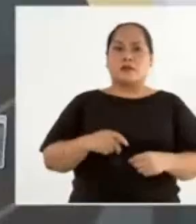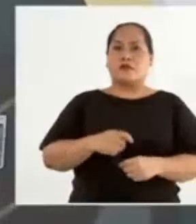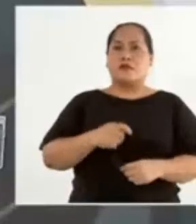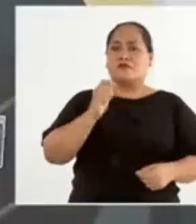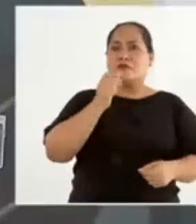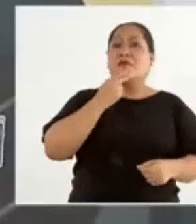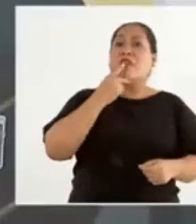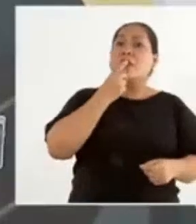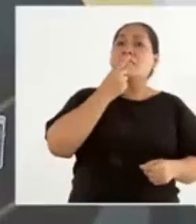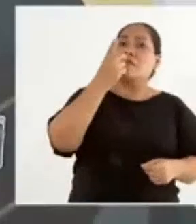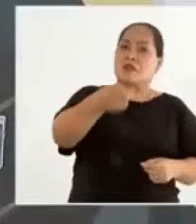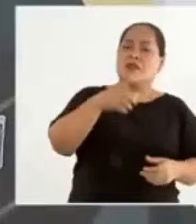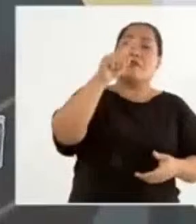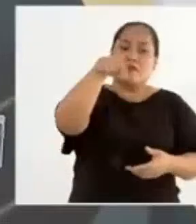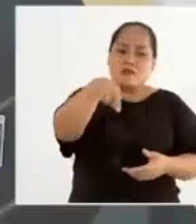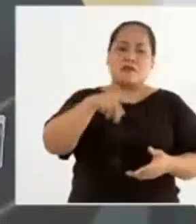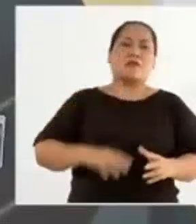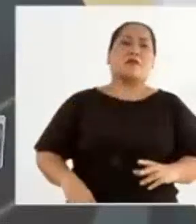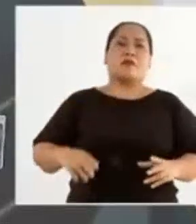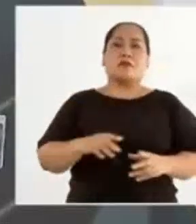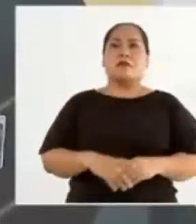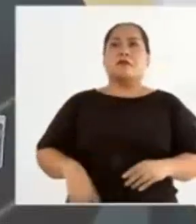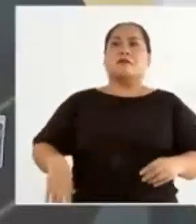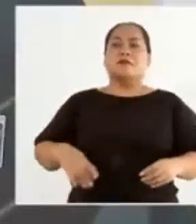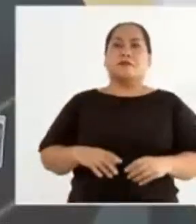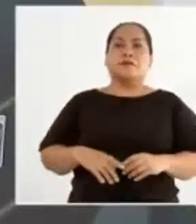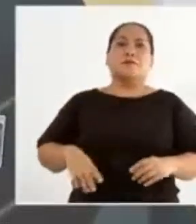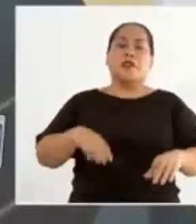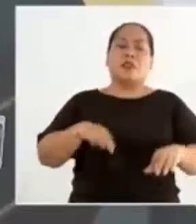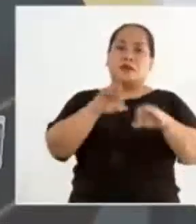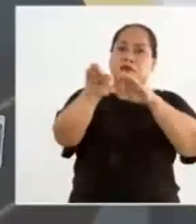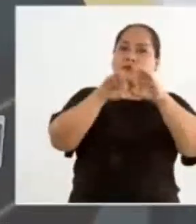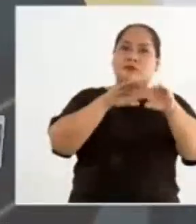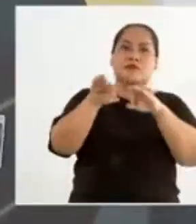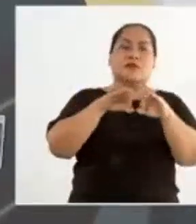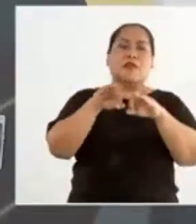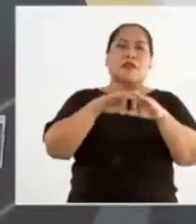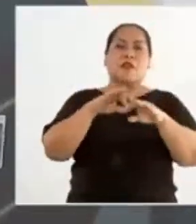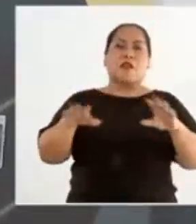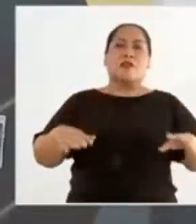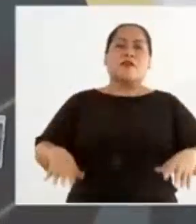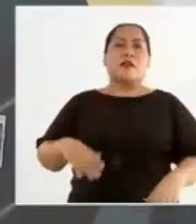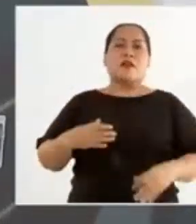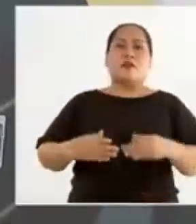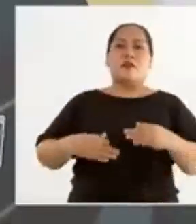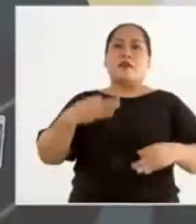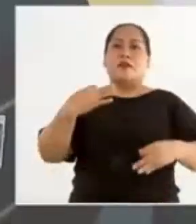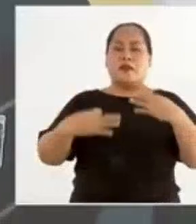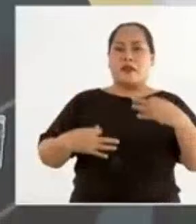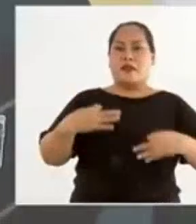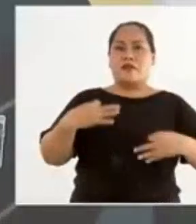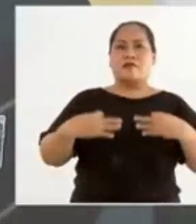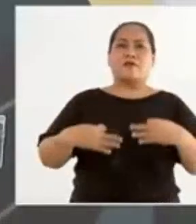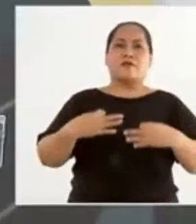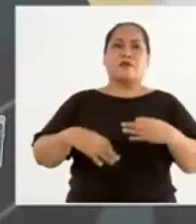trabaja por la justicia social y por la dignidad de nuestro pueblo. En materia de salud también